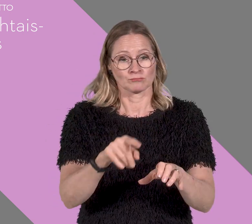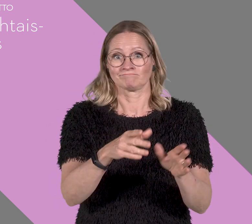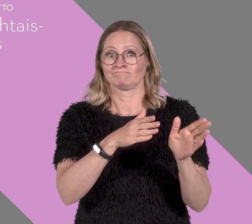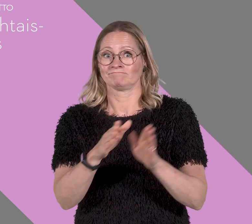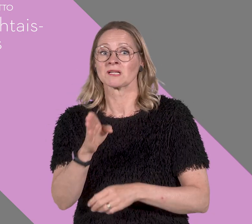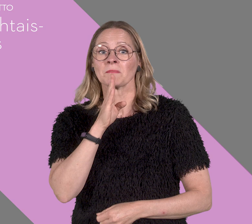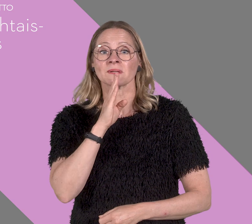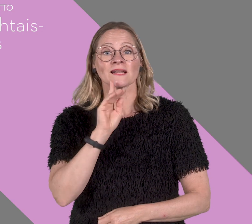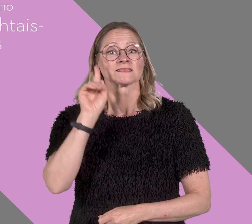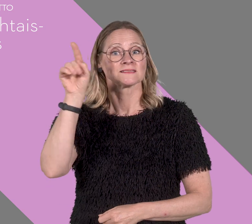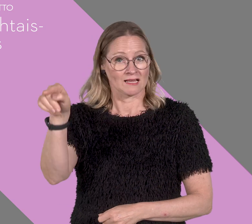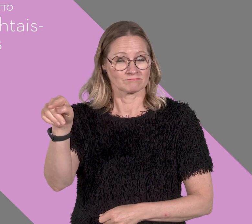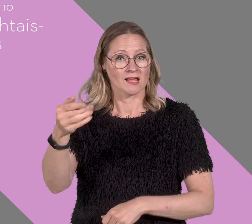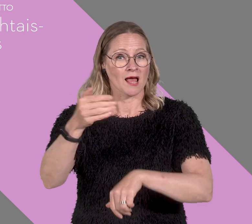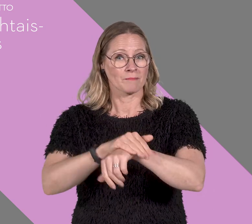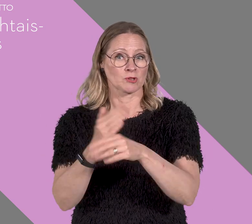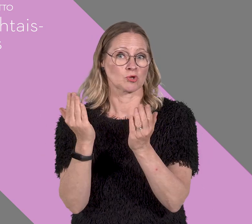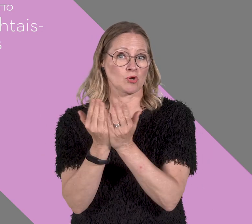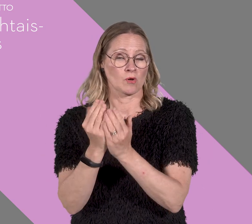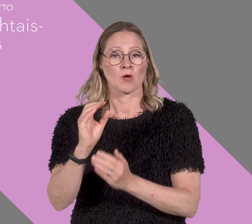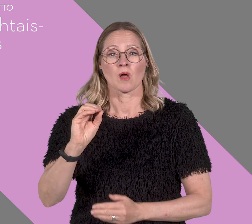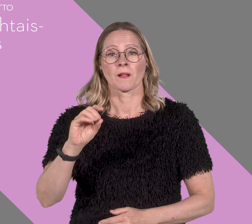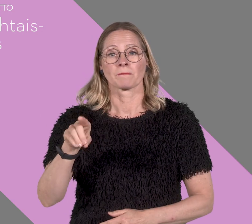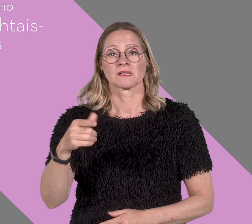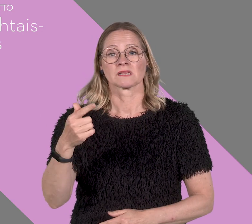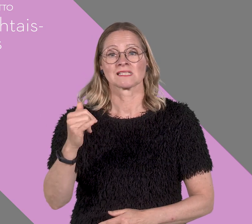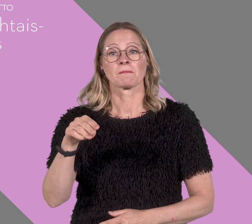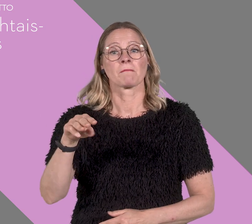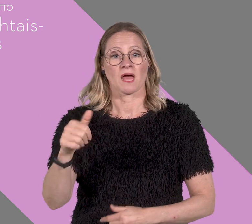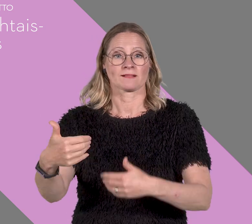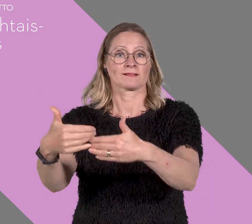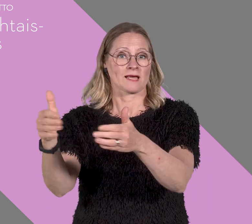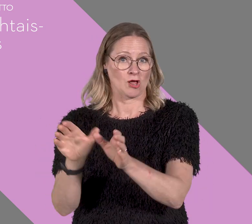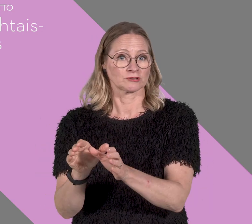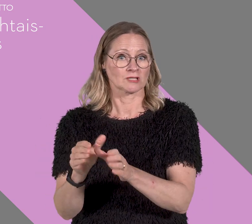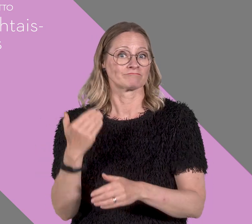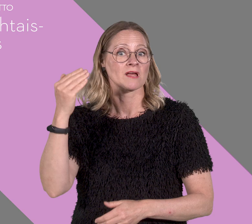joka järjestetään Pietarsaaressa ammattikoulu Optiman tiloissa -